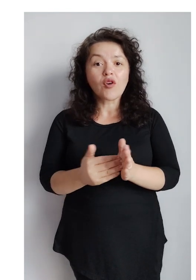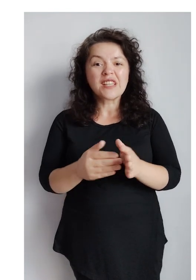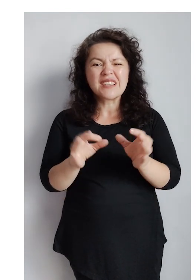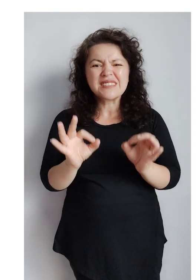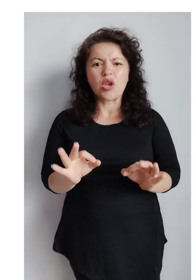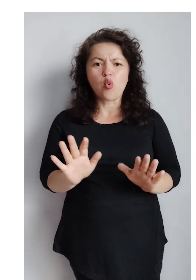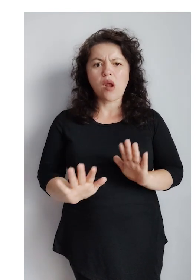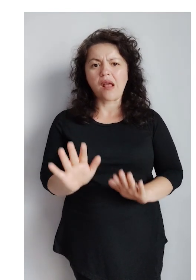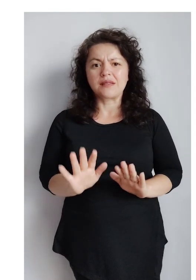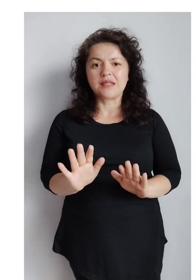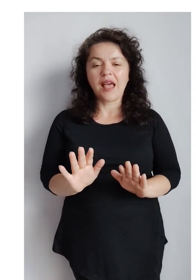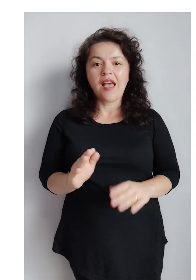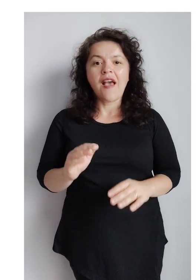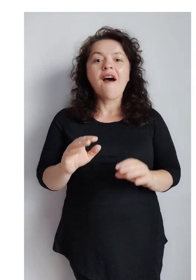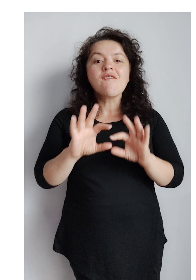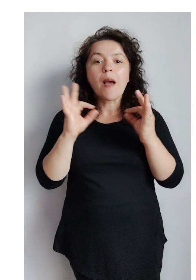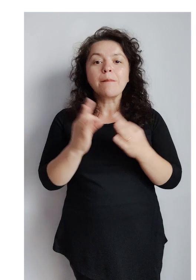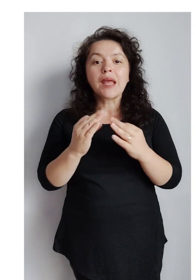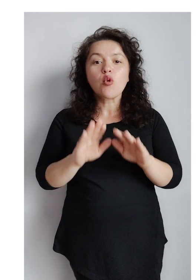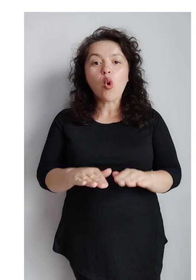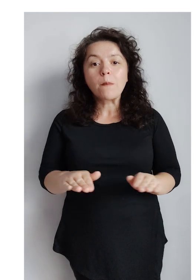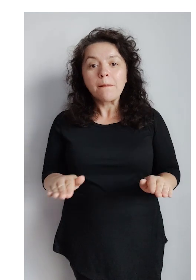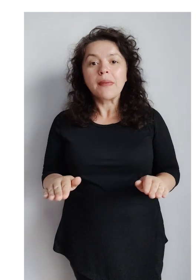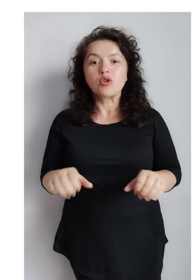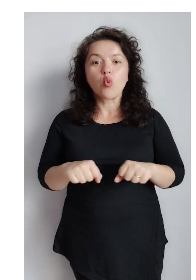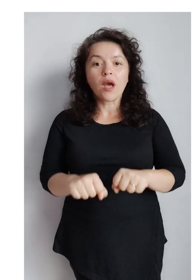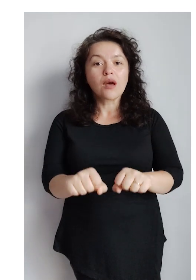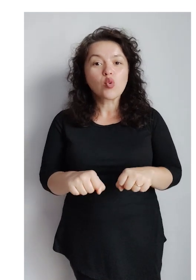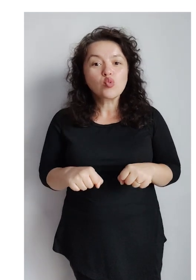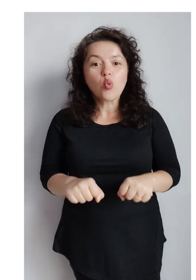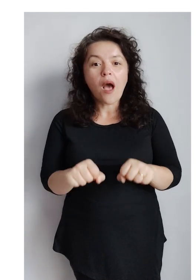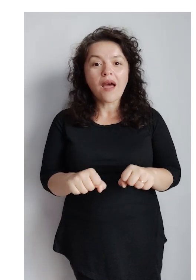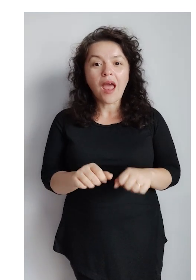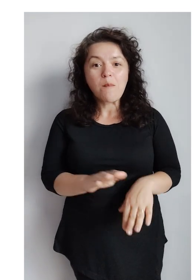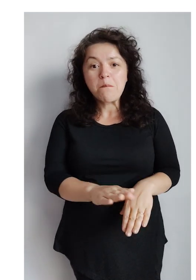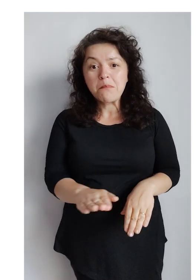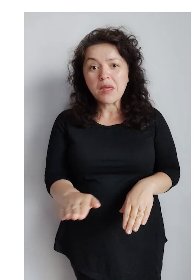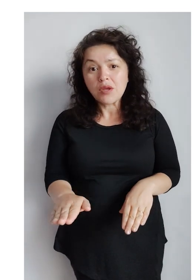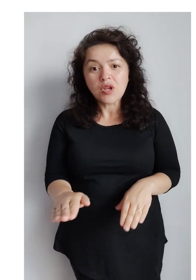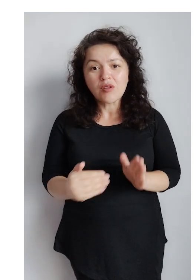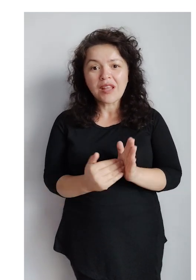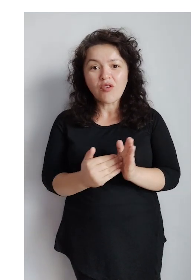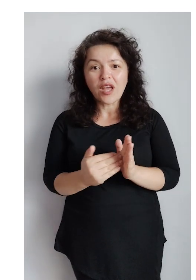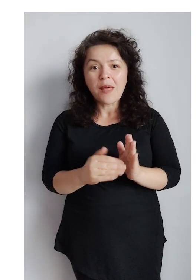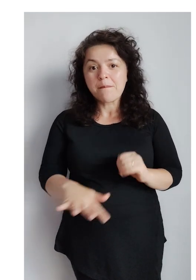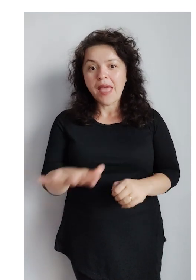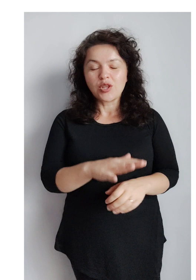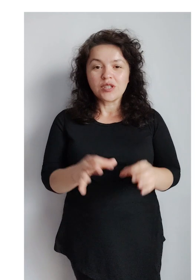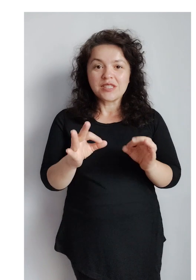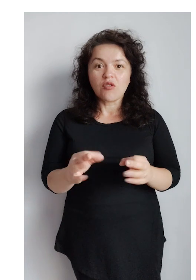Familii cu copii mici, părinți cu cărucioare și copii mici care au nevoie de medii sigure, fără pericole